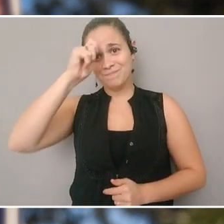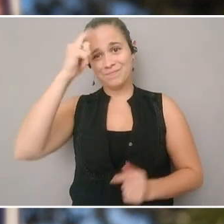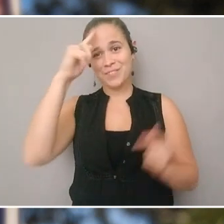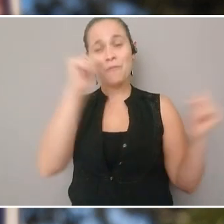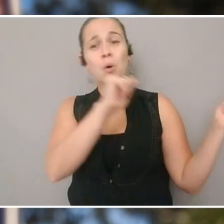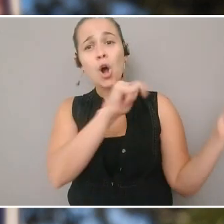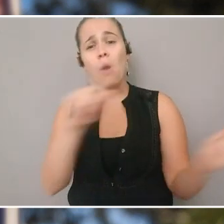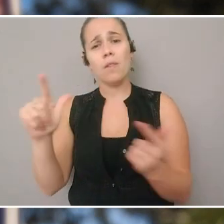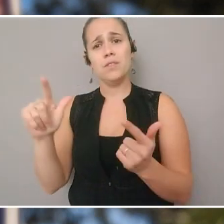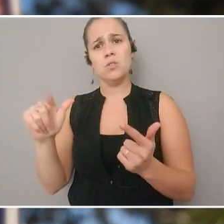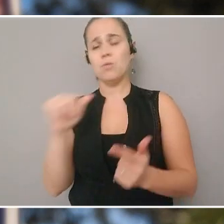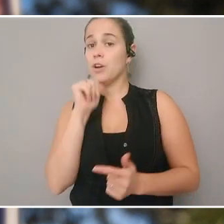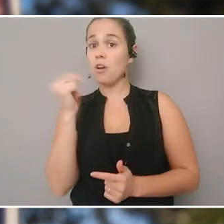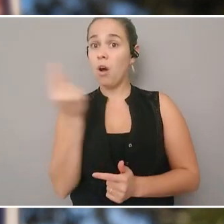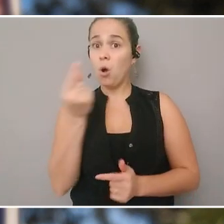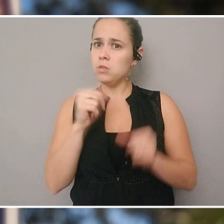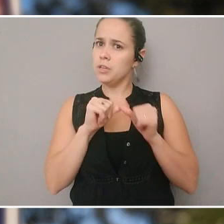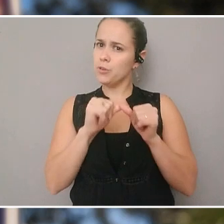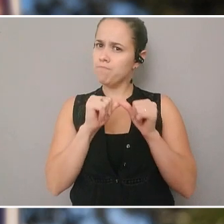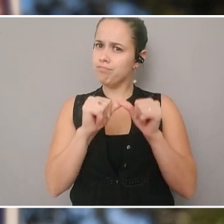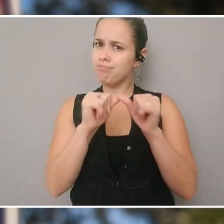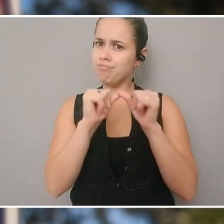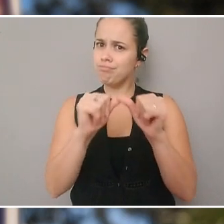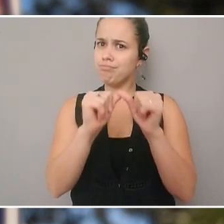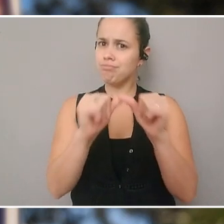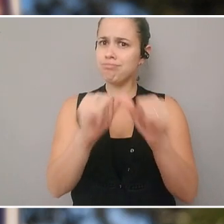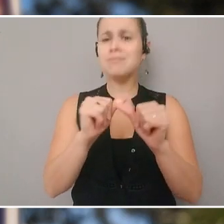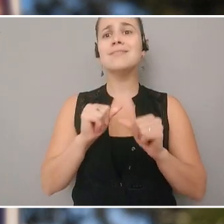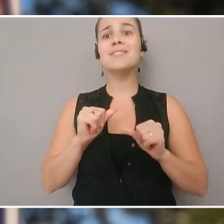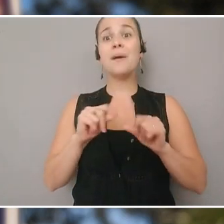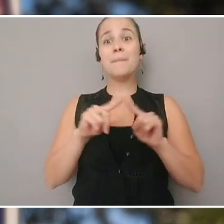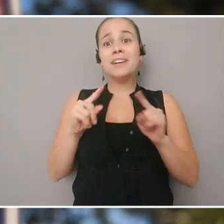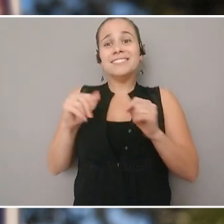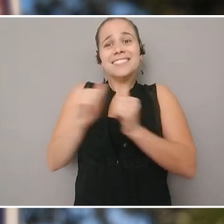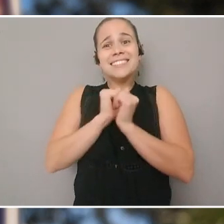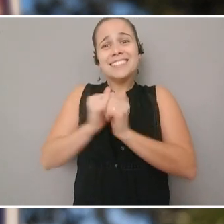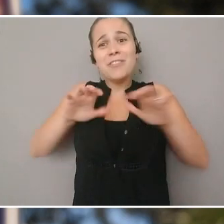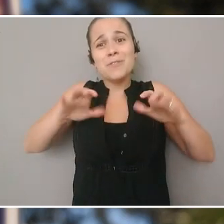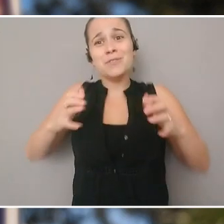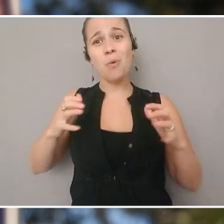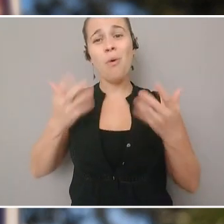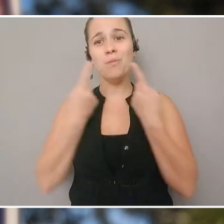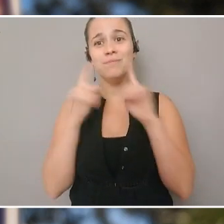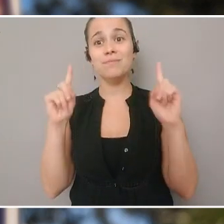por luchar, si no porque lo hicimos juntos.